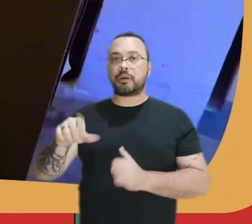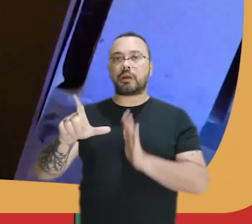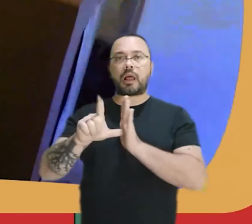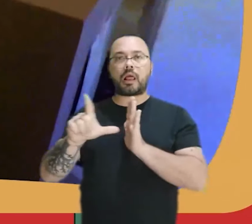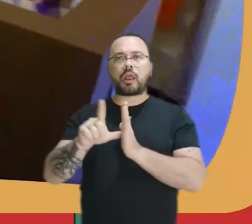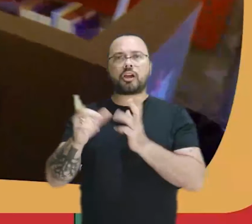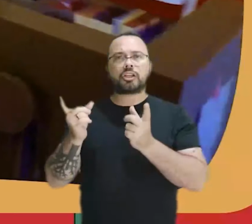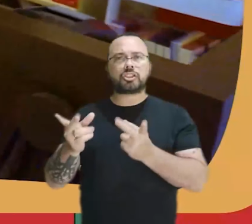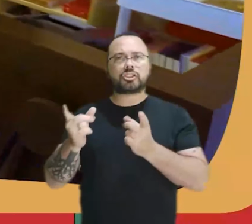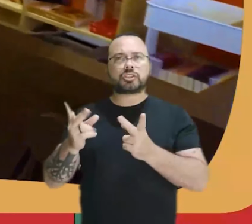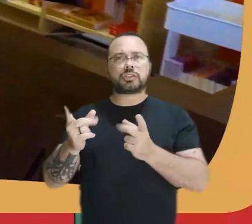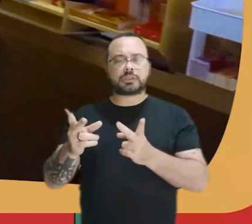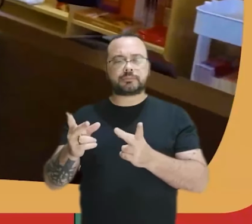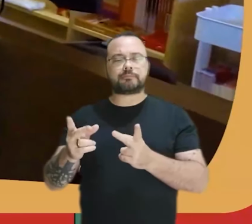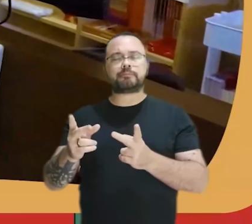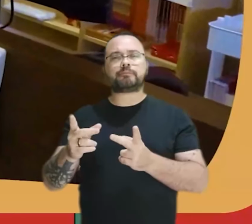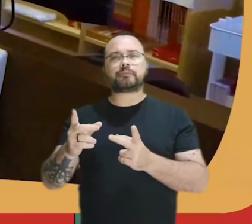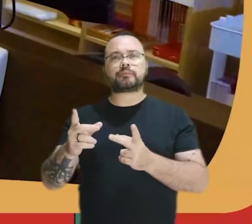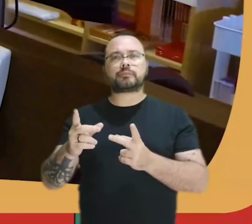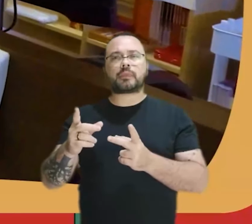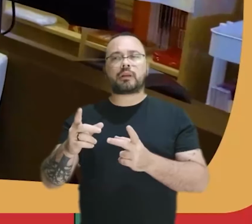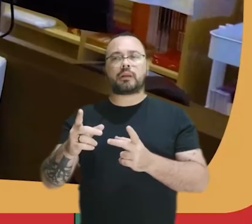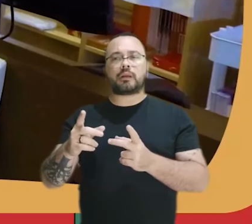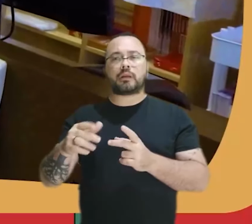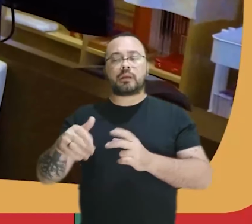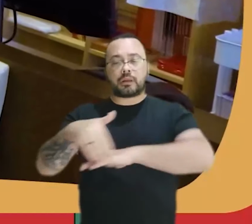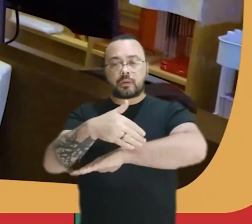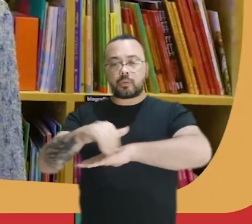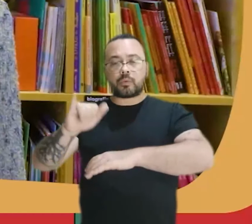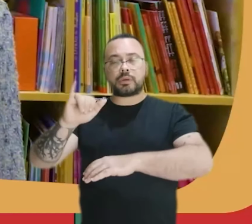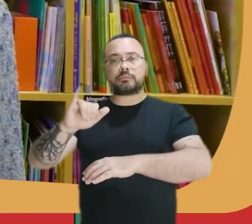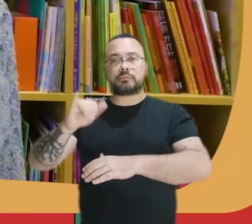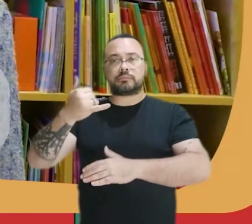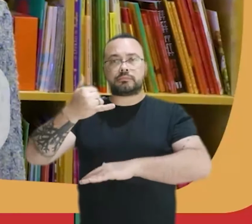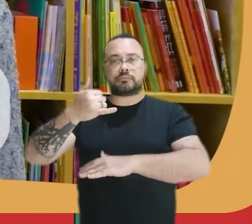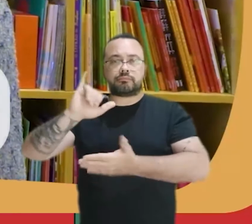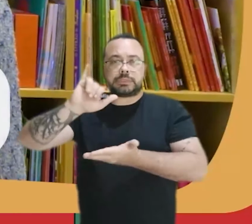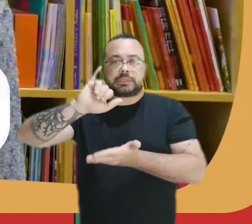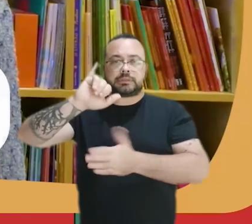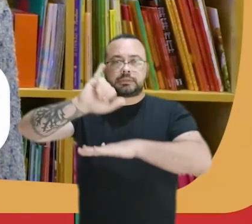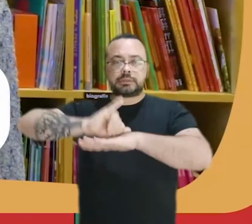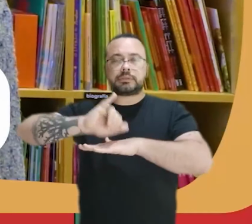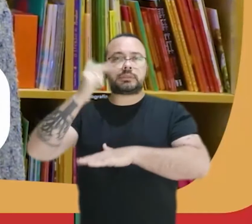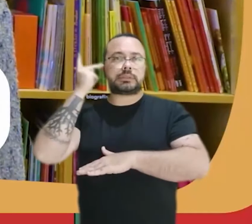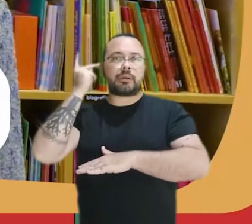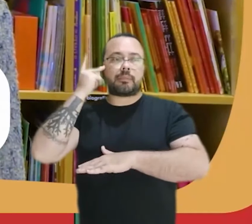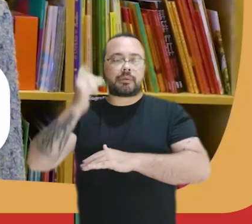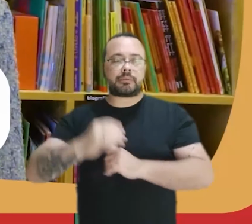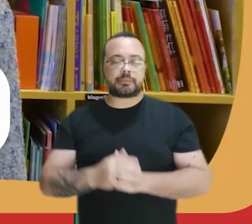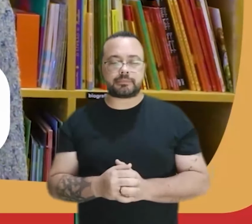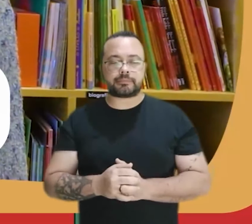localizada na Vila Buarque, aqui, no Centro de São Paulo. A gente propõe um recorte de mundo em que a gente deixa,